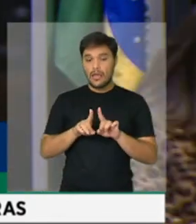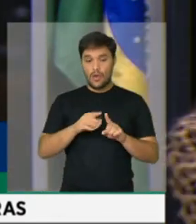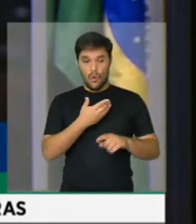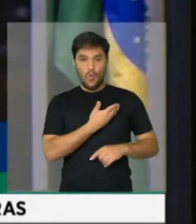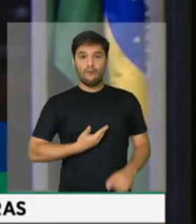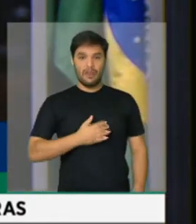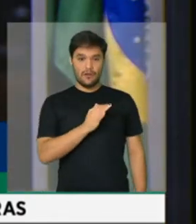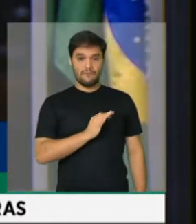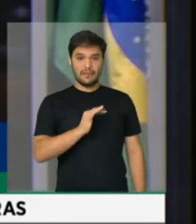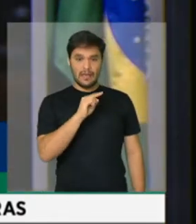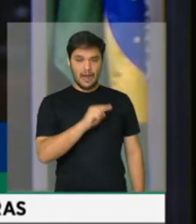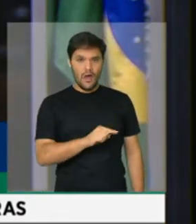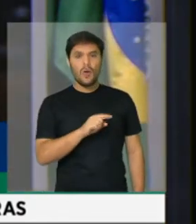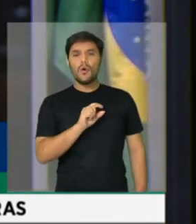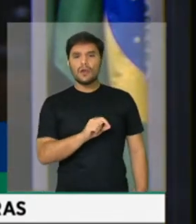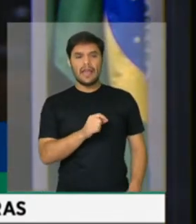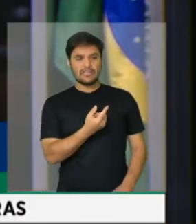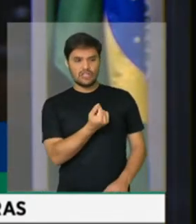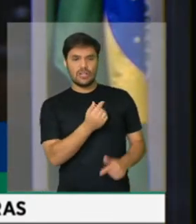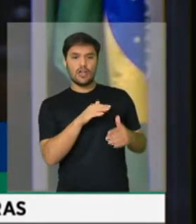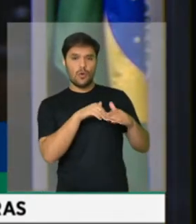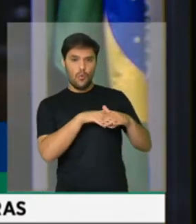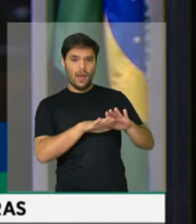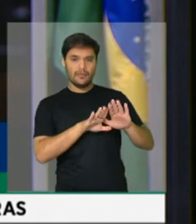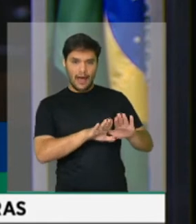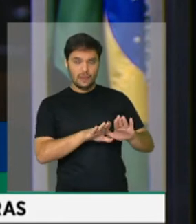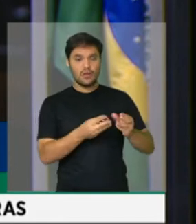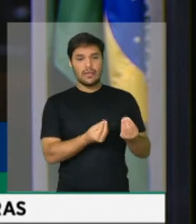TARIFÁRIA PODERÁADVIR DO SALDAREM NESSE ENTÃO DOS PROGRAMAS DE REVITALIZAÇÃO DE BACIAS E DE EXPANSÃO DE